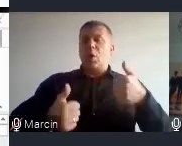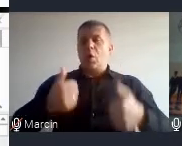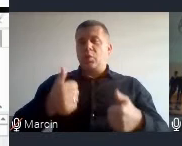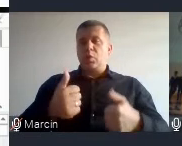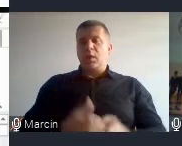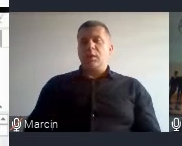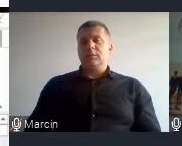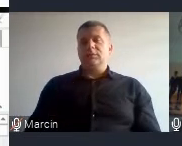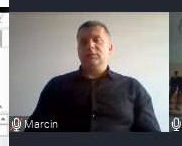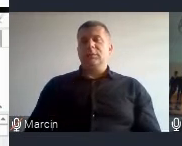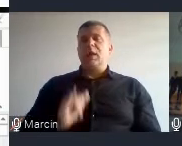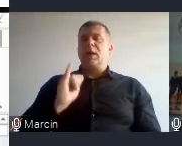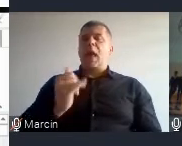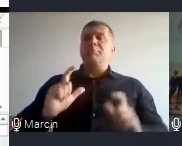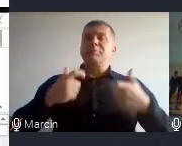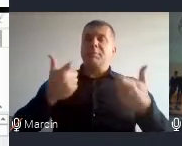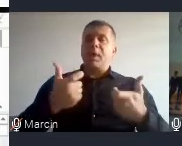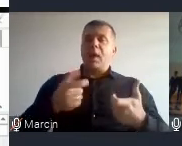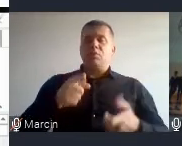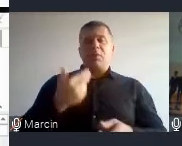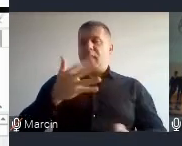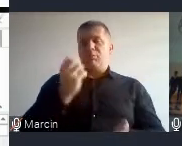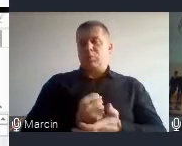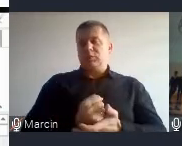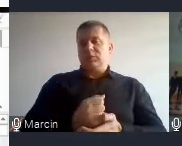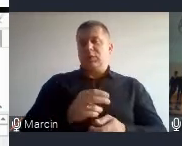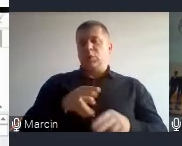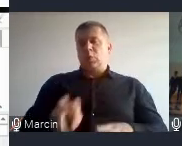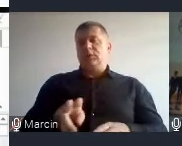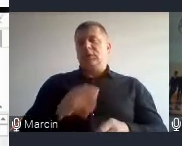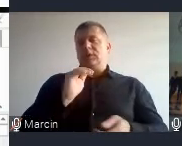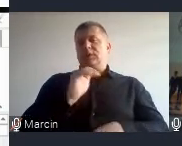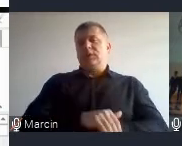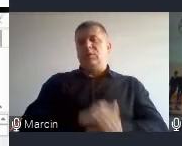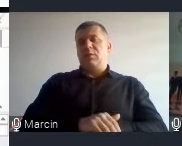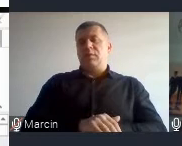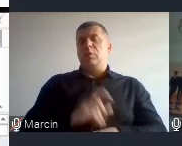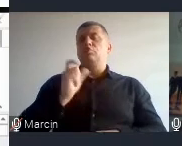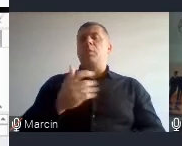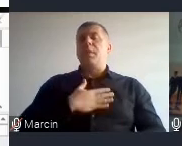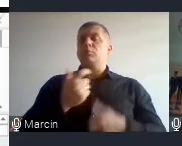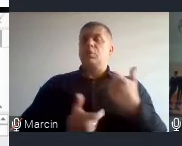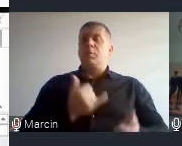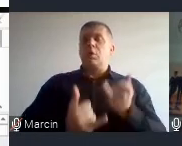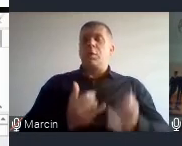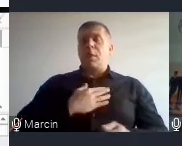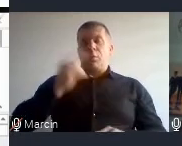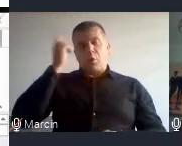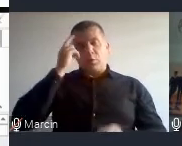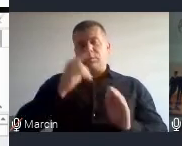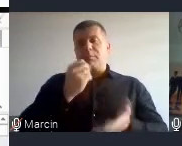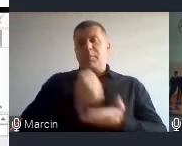Jakie przypadki będą zwolnione z procedur udzielania zamówień i co zrobić, jeżeli jestem Zamawiającym w rozumieniu Prawa Zamówień Publicznych.